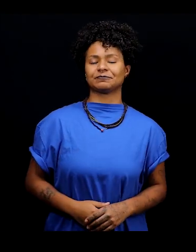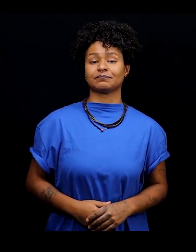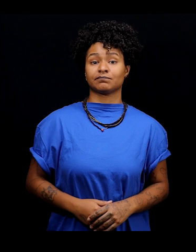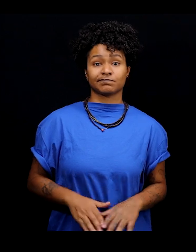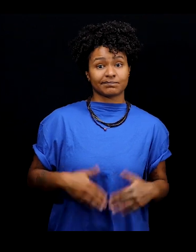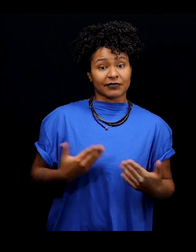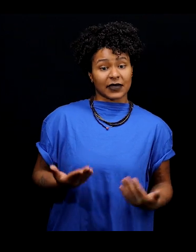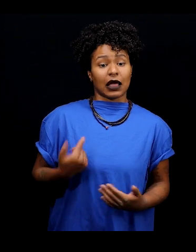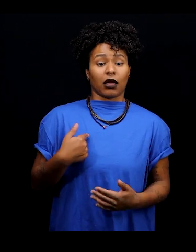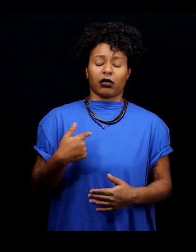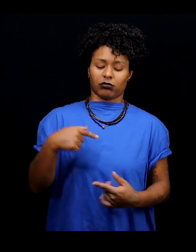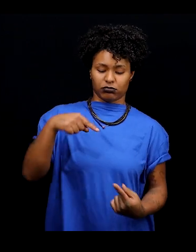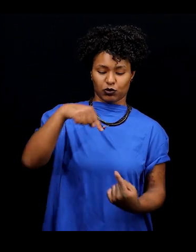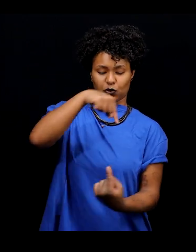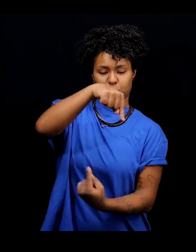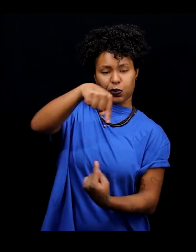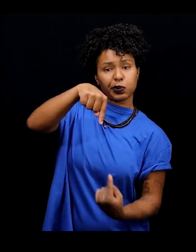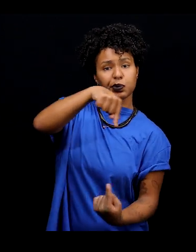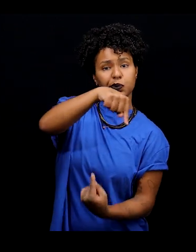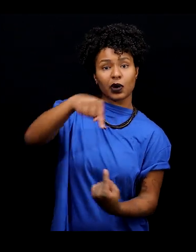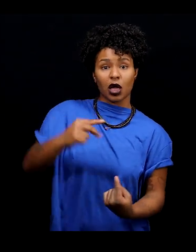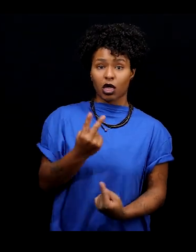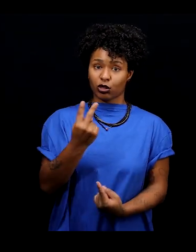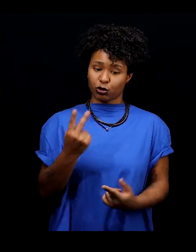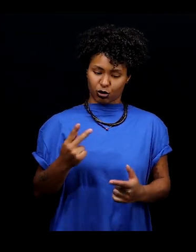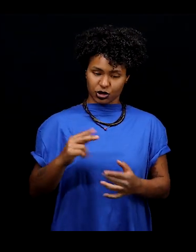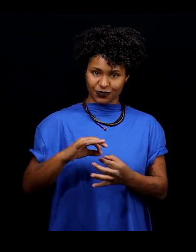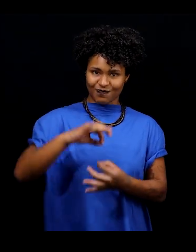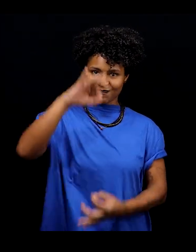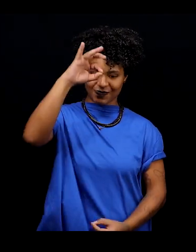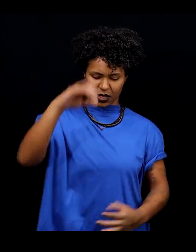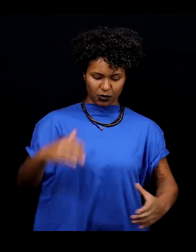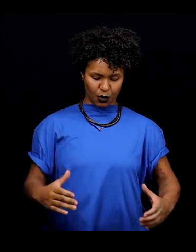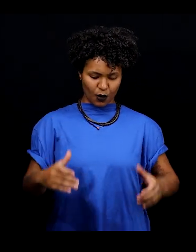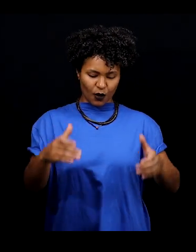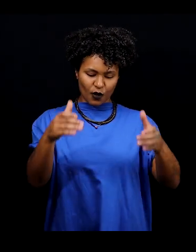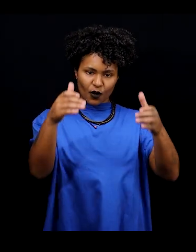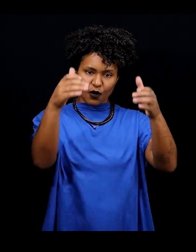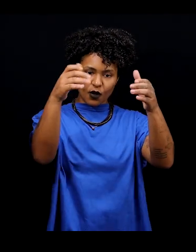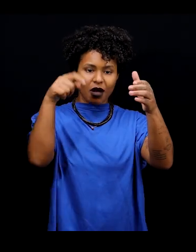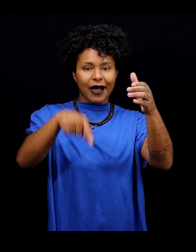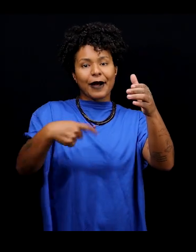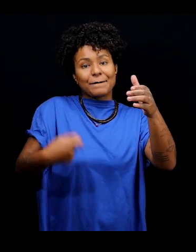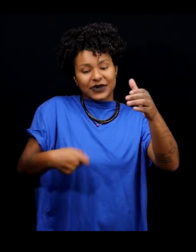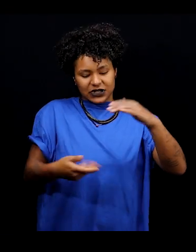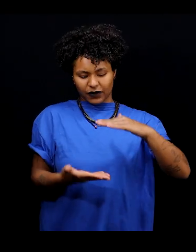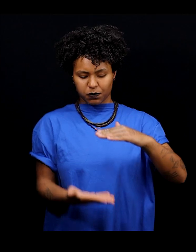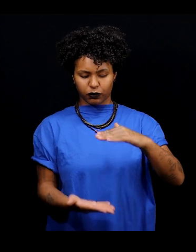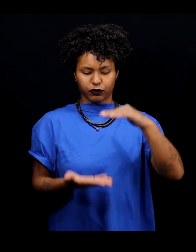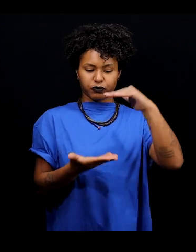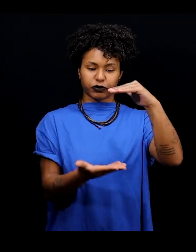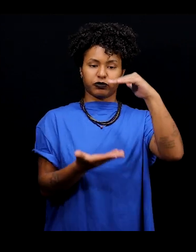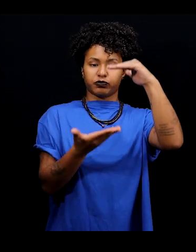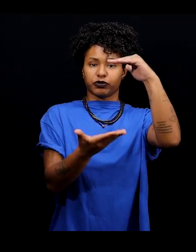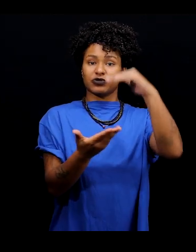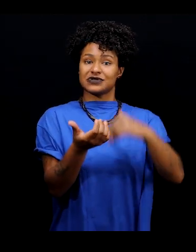Como o tubo tem 2 metros, tinha que repetir esta cena várias vezes. Fizemos seis dele.